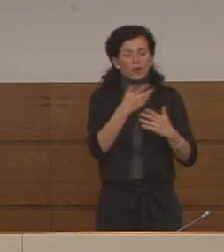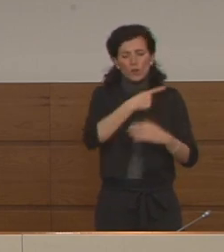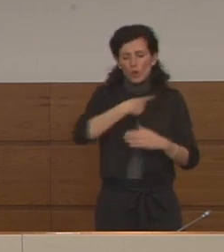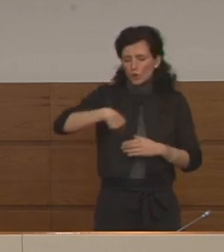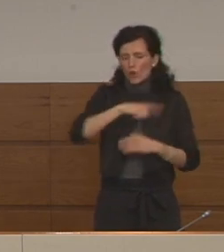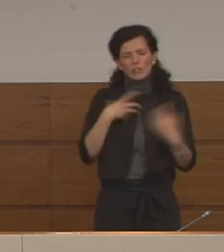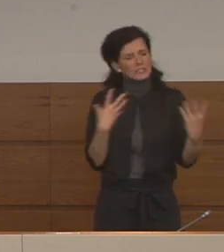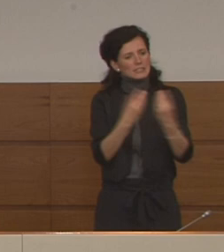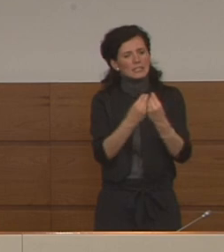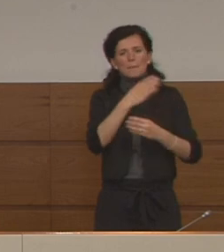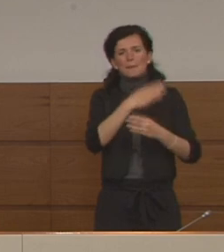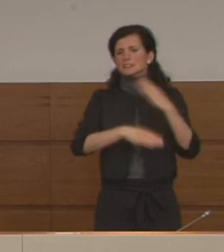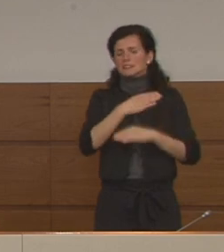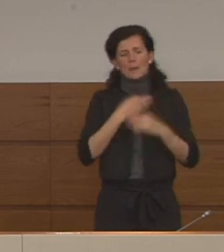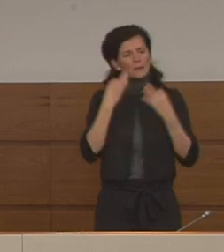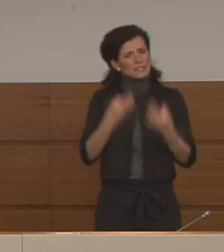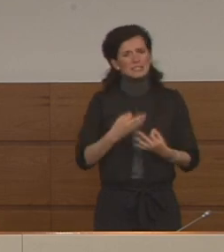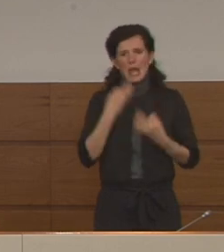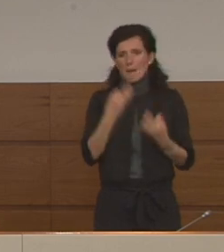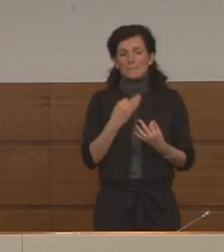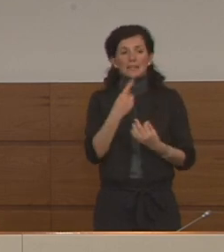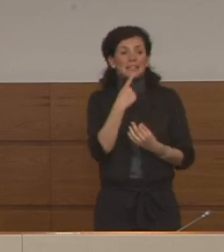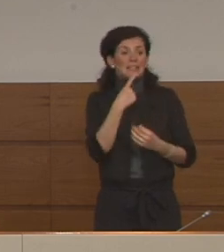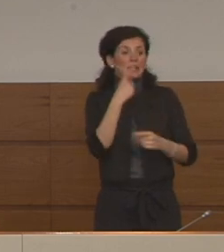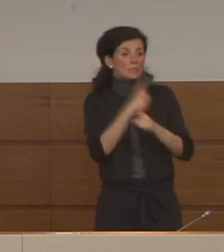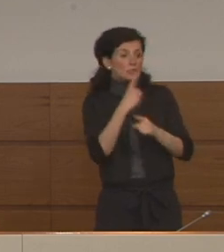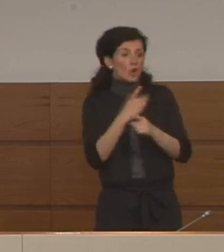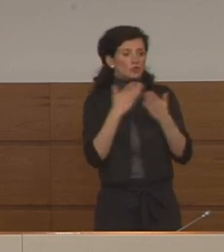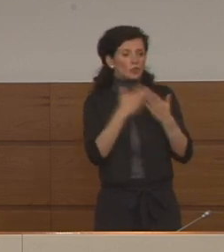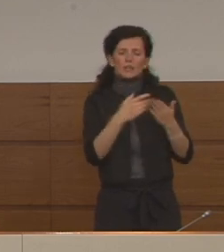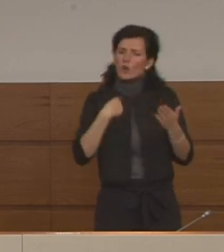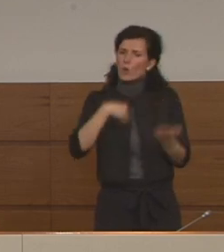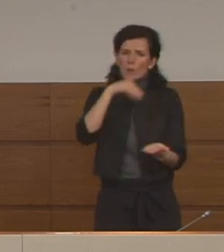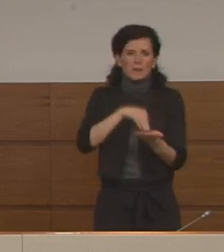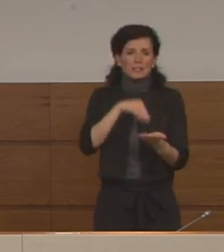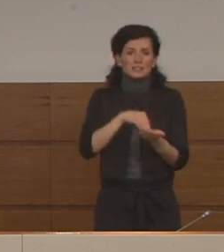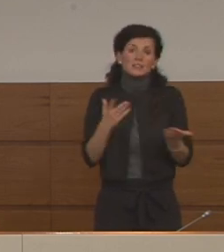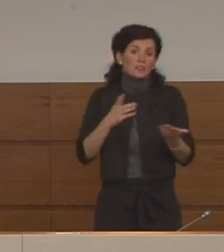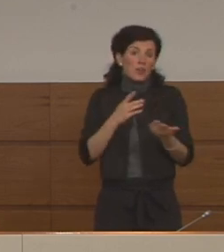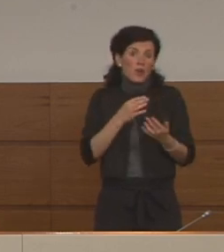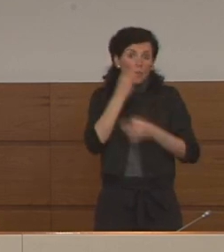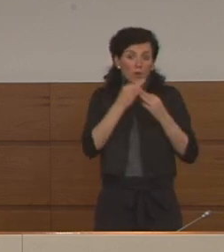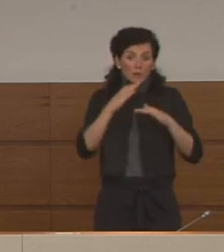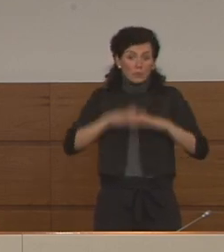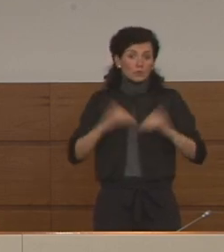coloro i quali hanno bisogno di assistenza. Altrimenti non esisterebbe la protezione civile.